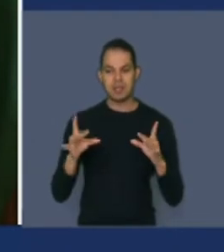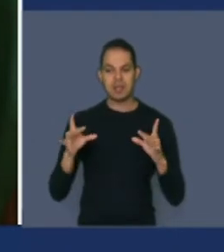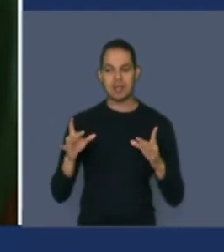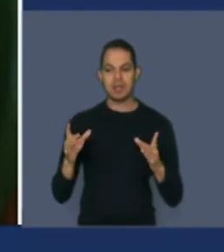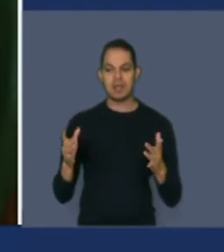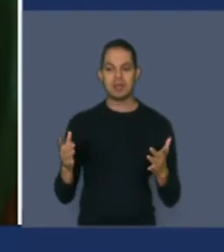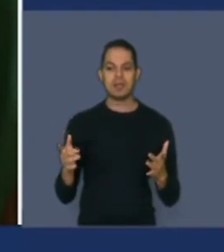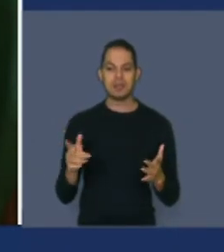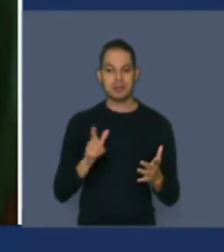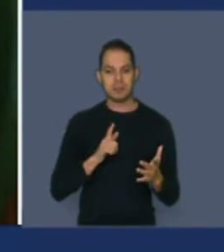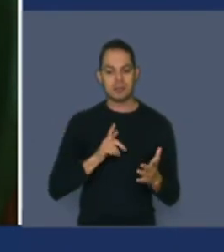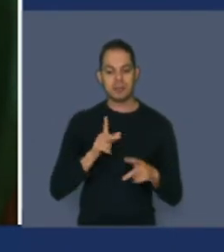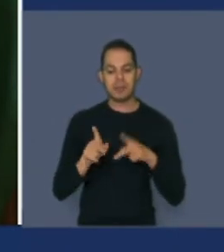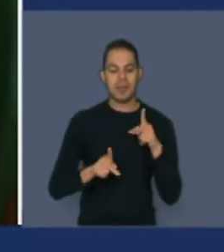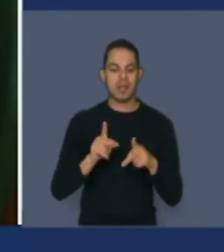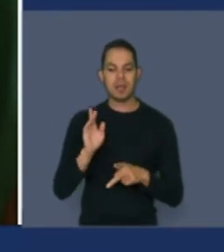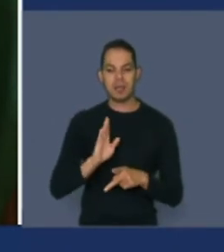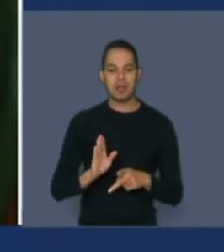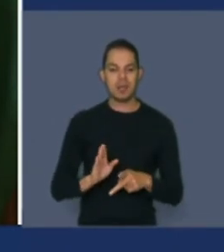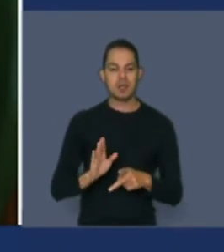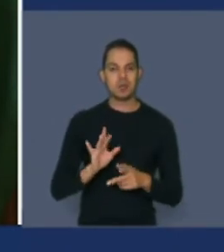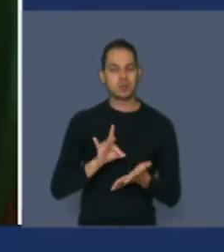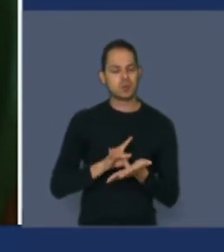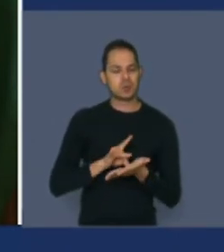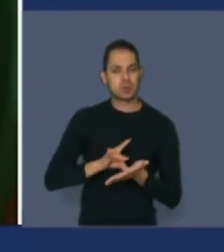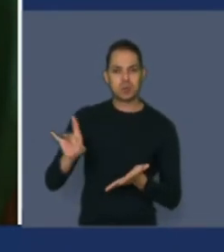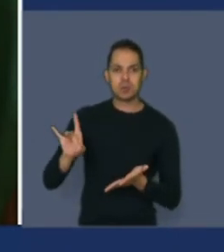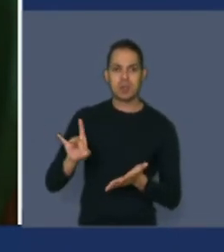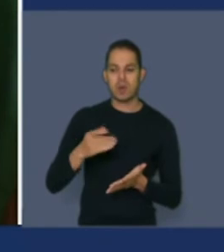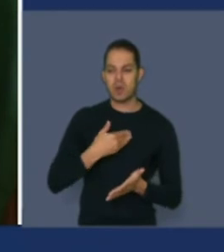CUMPRINDO AINDA PARA O POVO BRASILEIRO. É O NOSSO REPÚDIO A ESSE GOVERNO, PARA ESSA CHACINA QUE FOI FEITA POR